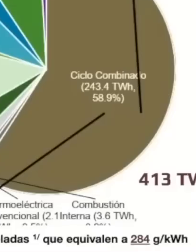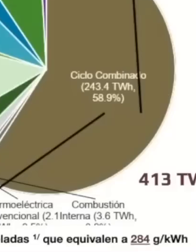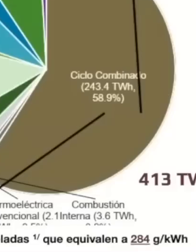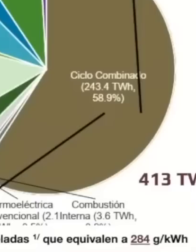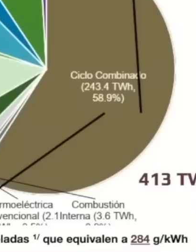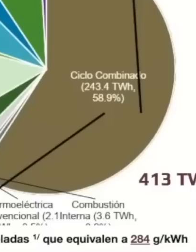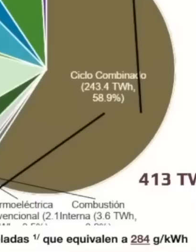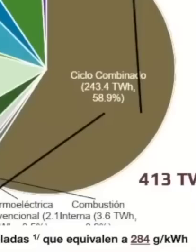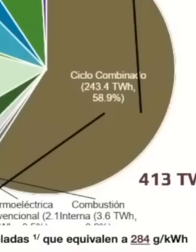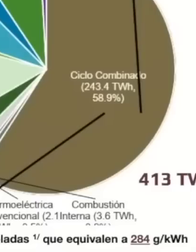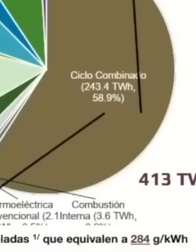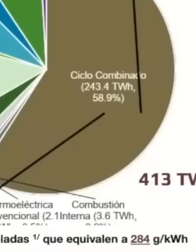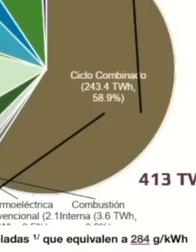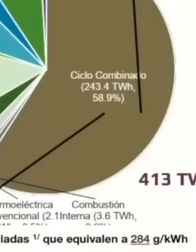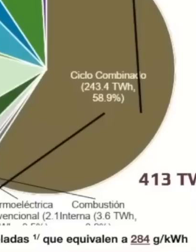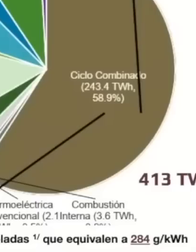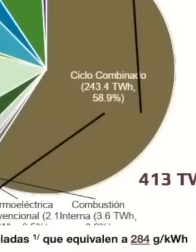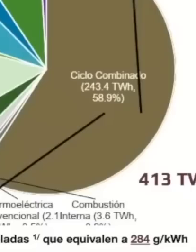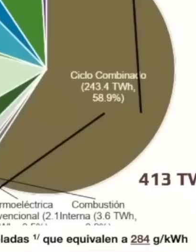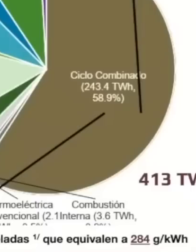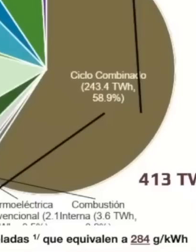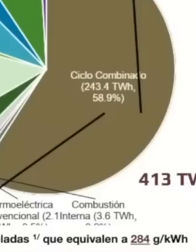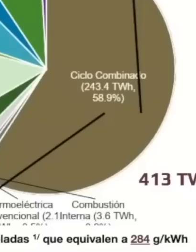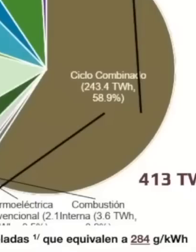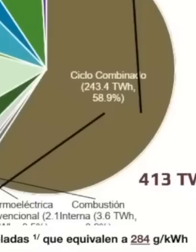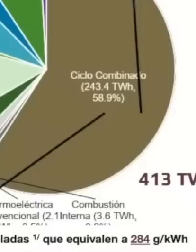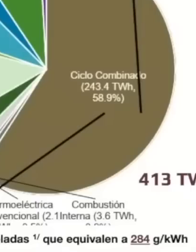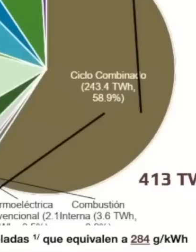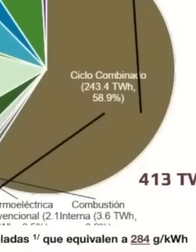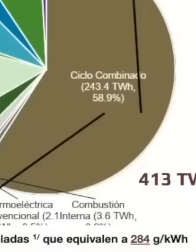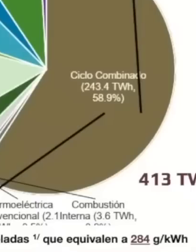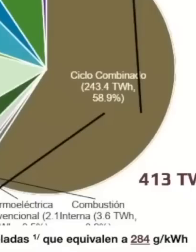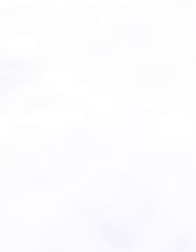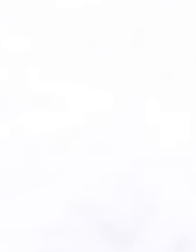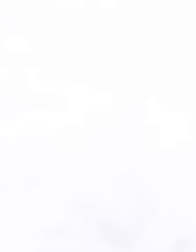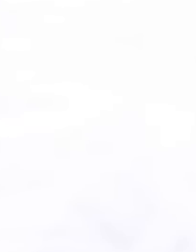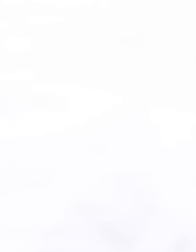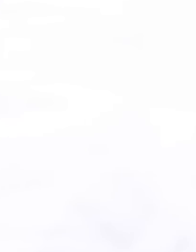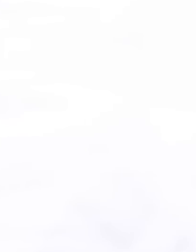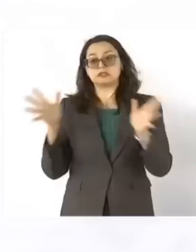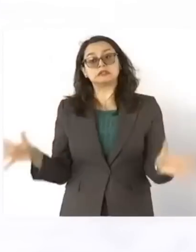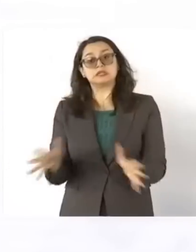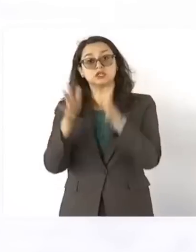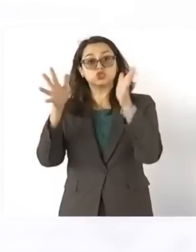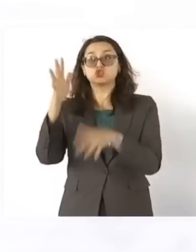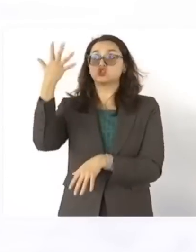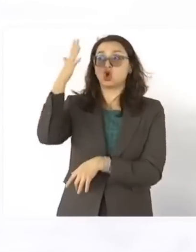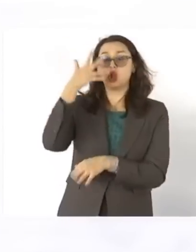con energía renovable aumentando de manera muy importante la solar y la eólica pero teniendo